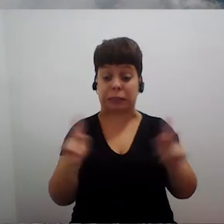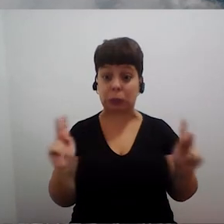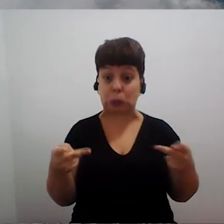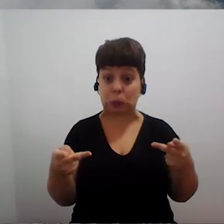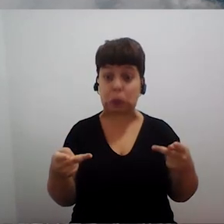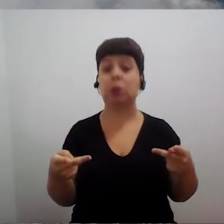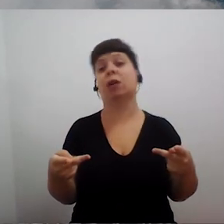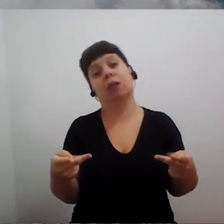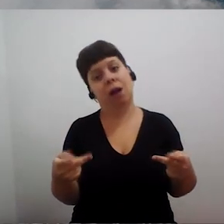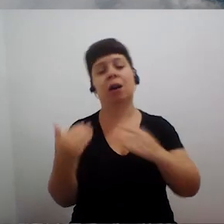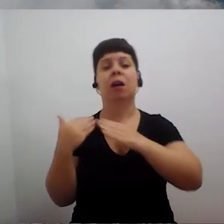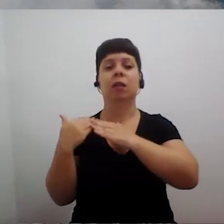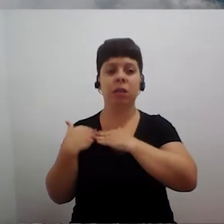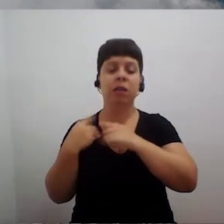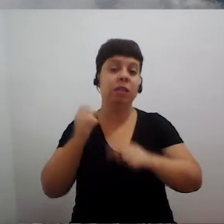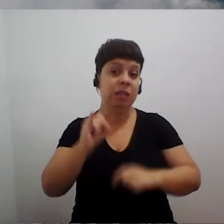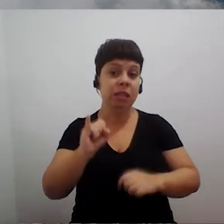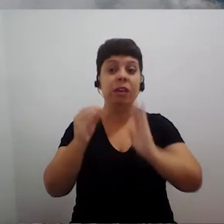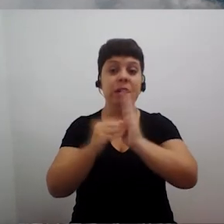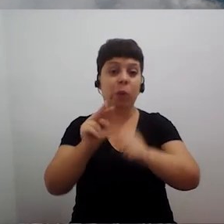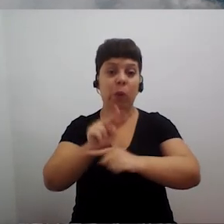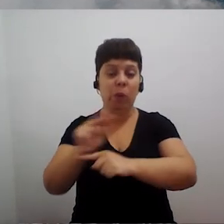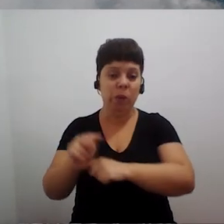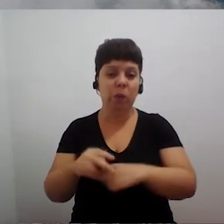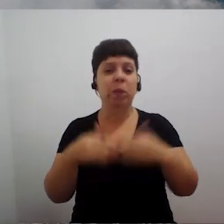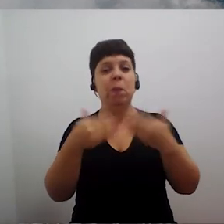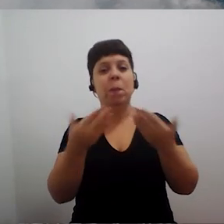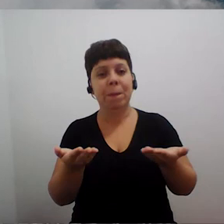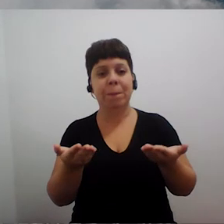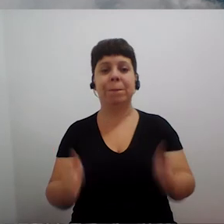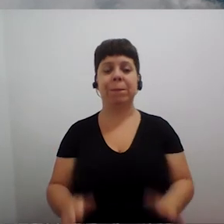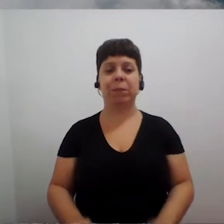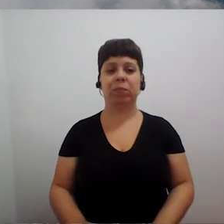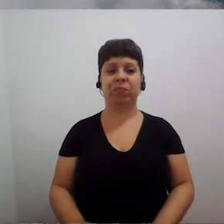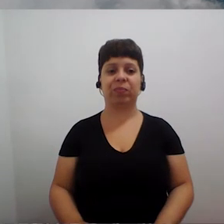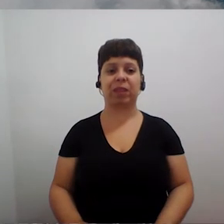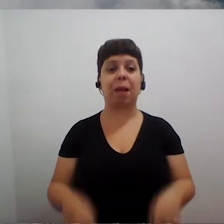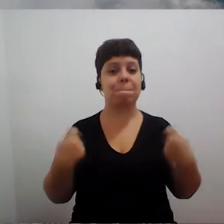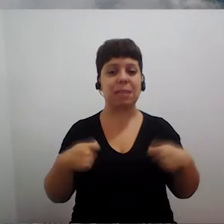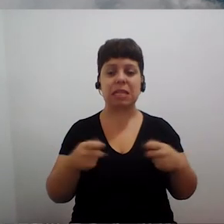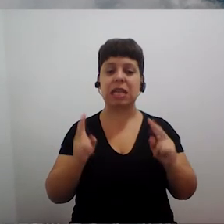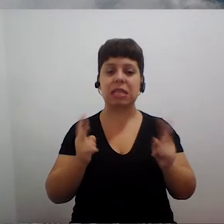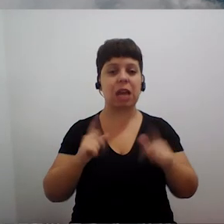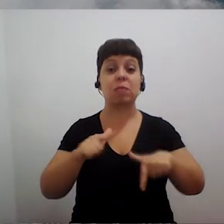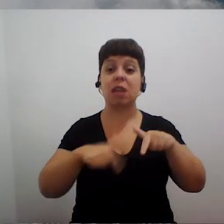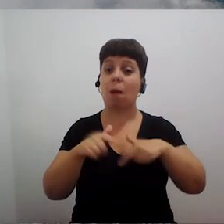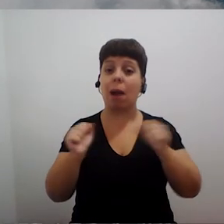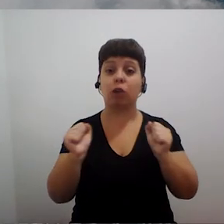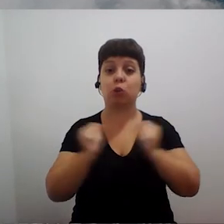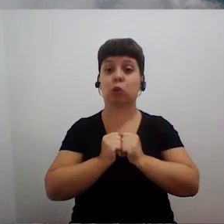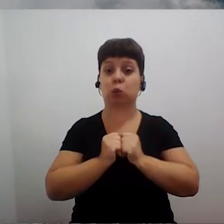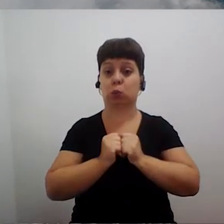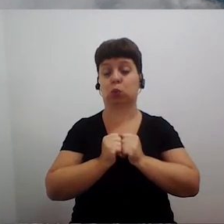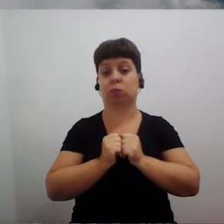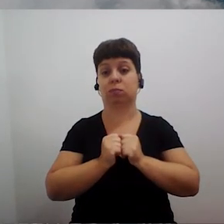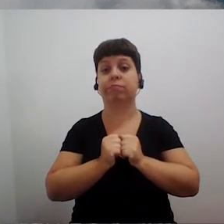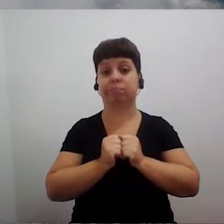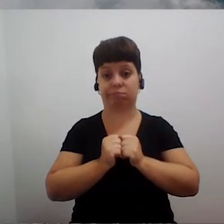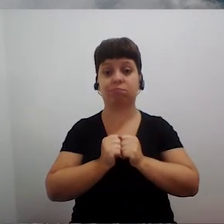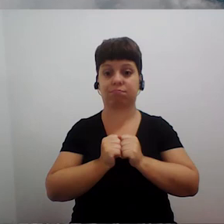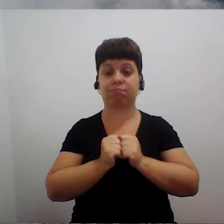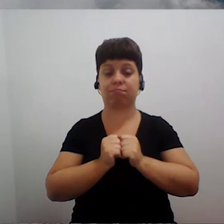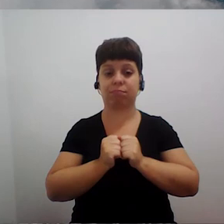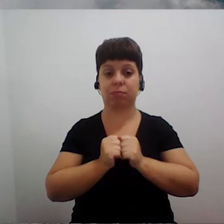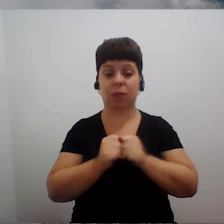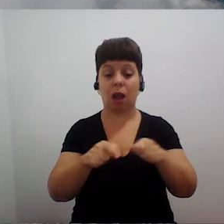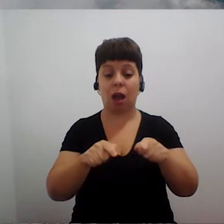por falta de cuidar desses mares, então nós temos que sempre trabalhar juntos para deixar essa fonte da